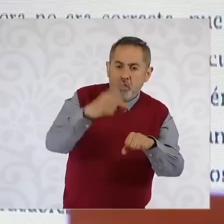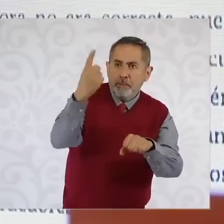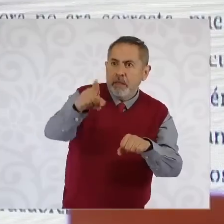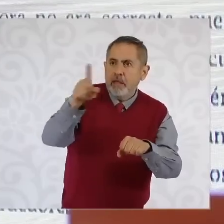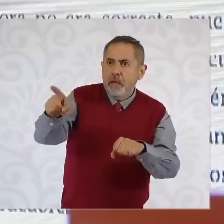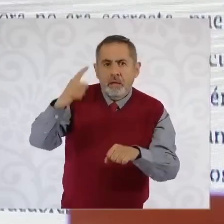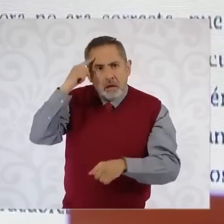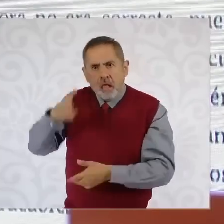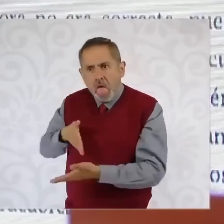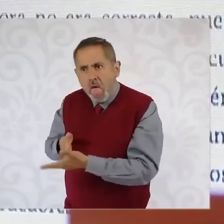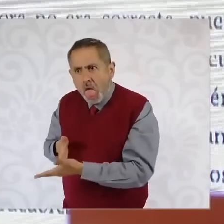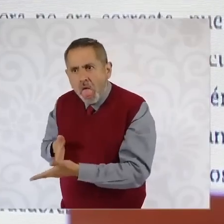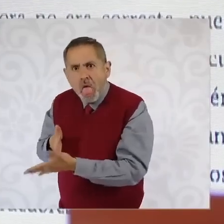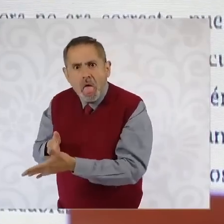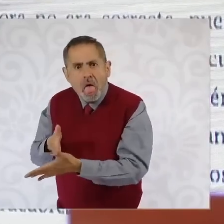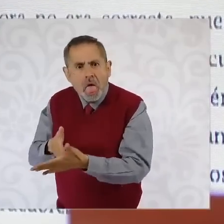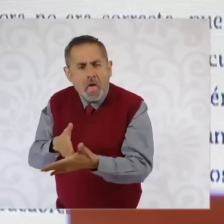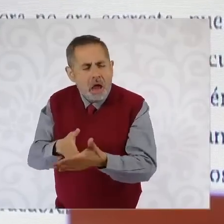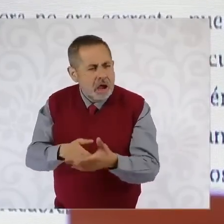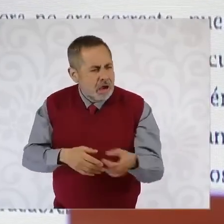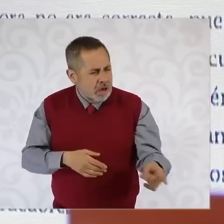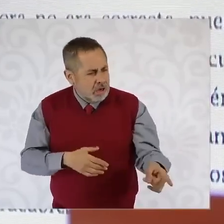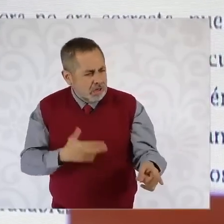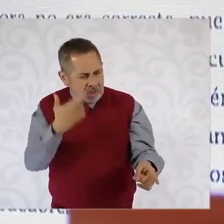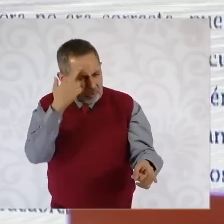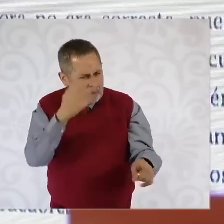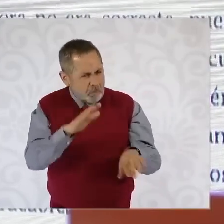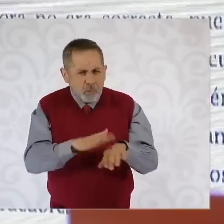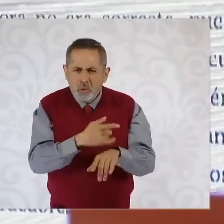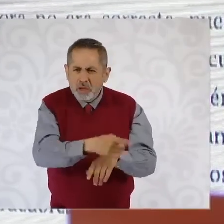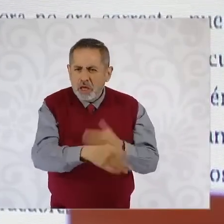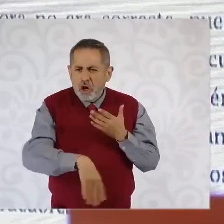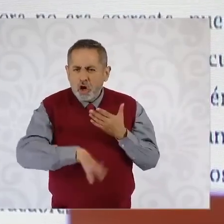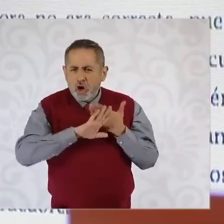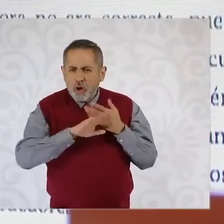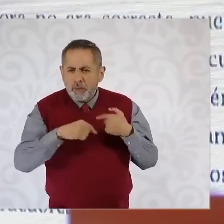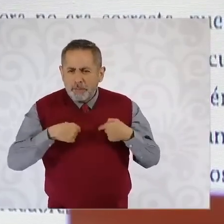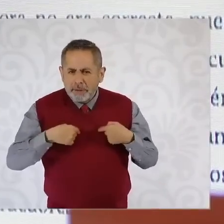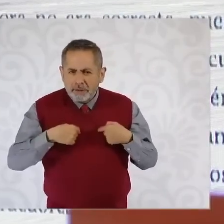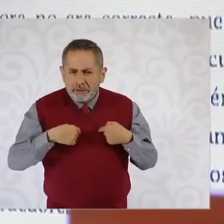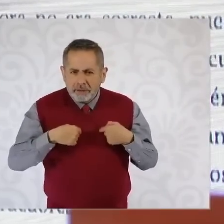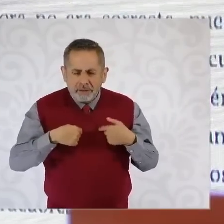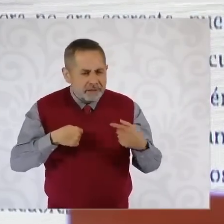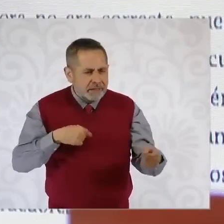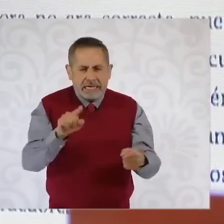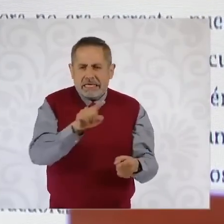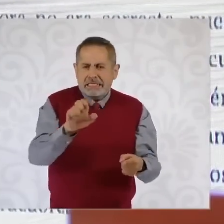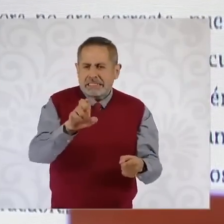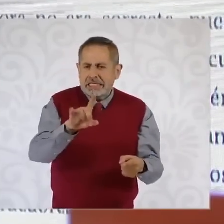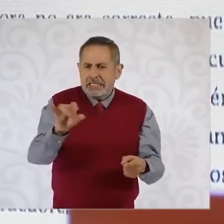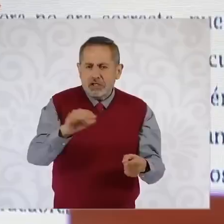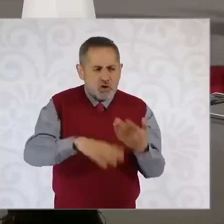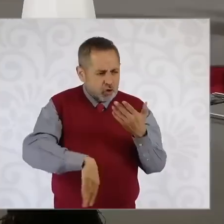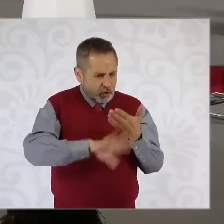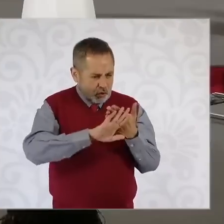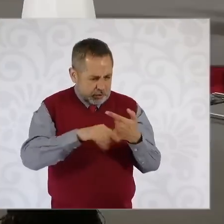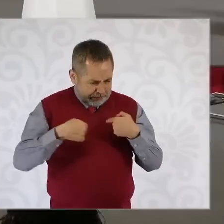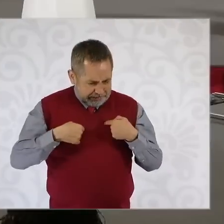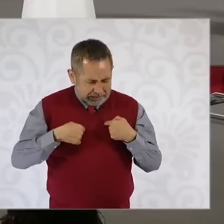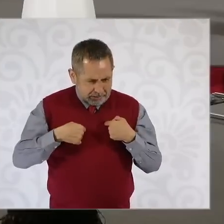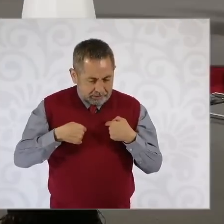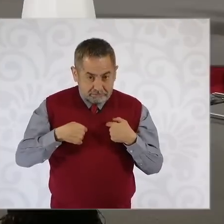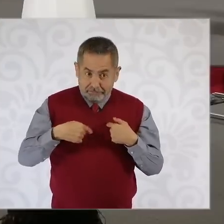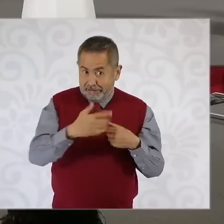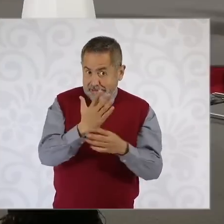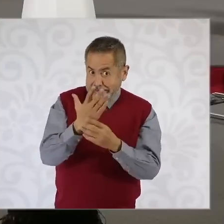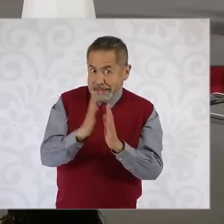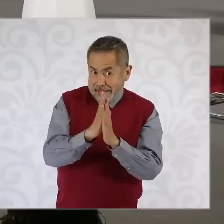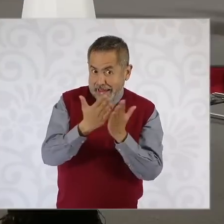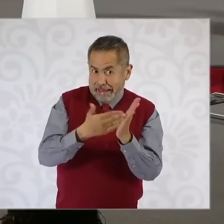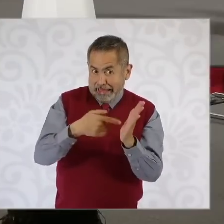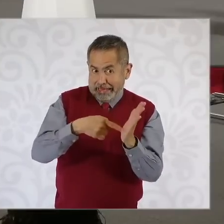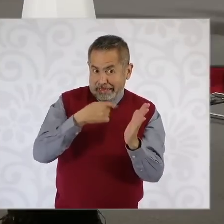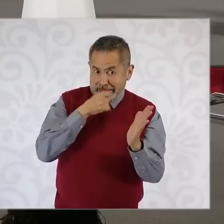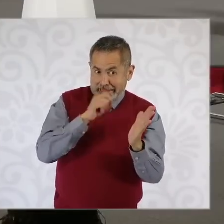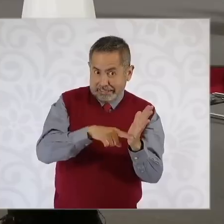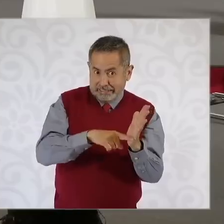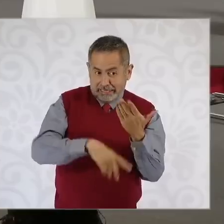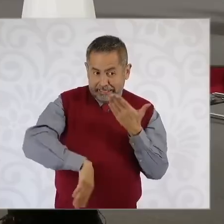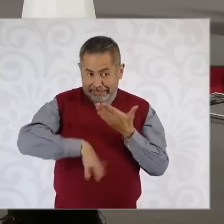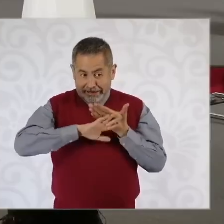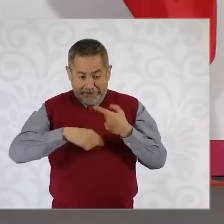giras qué lo motivó a Cedillo para de acuerdo con este libro boicotear de alguna manera la